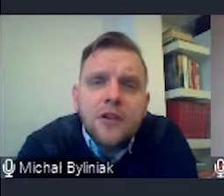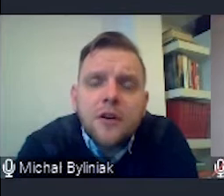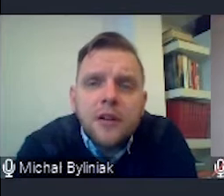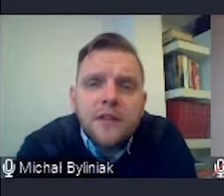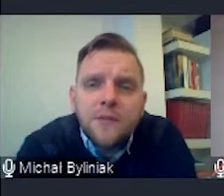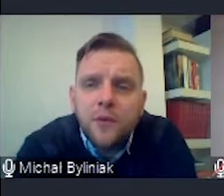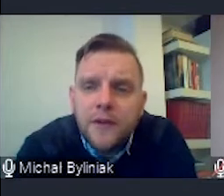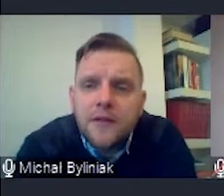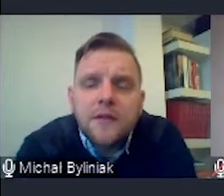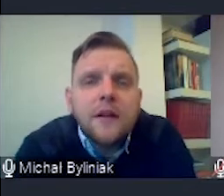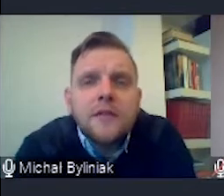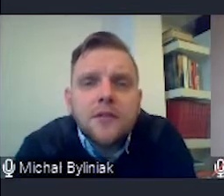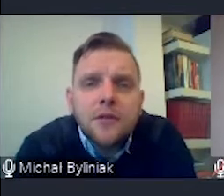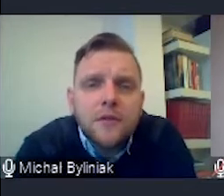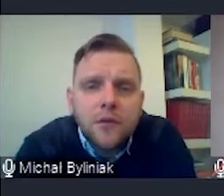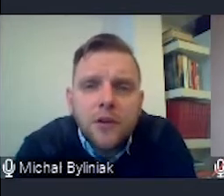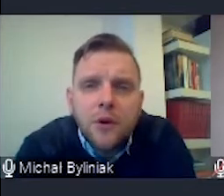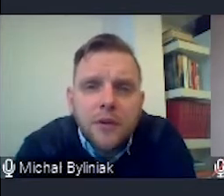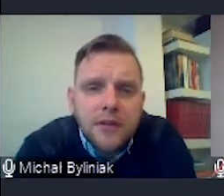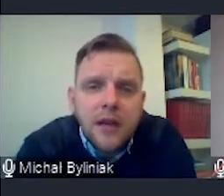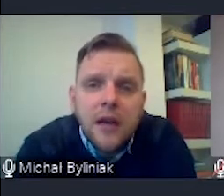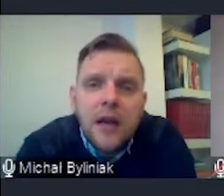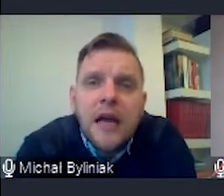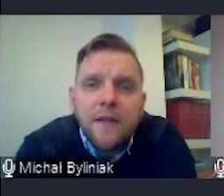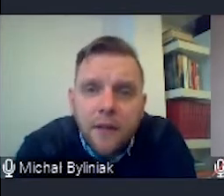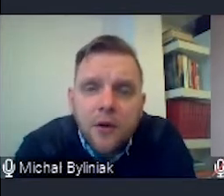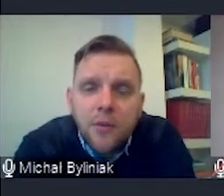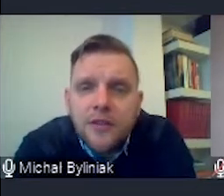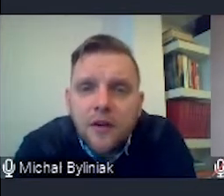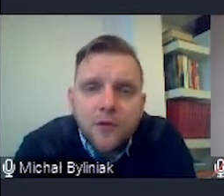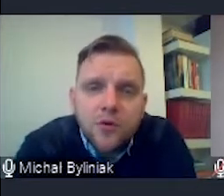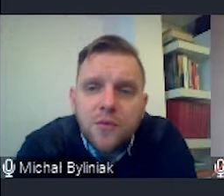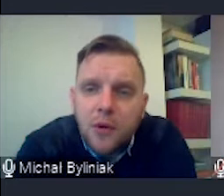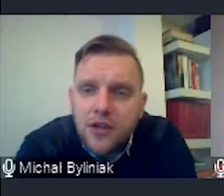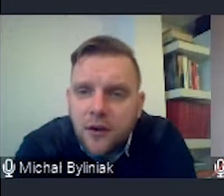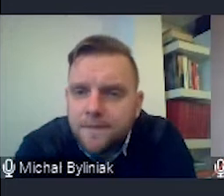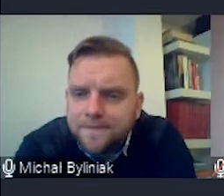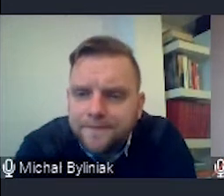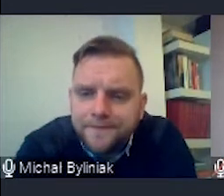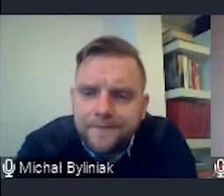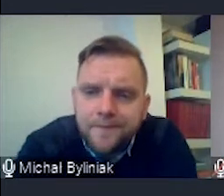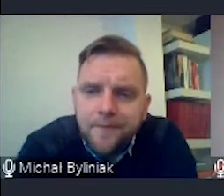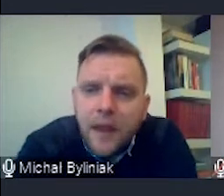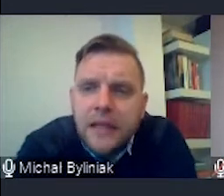że szkolenie jest współfinansowane ze środków Unii Europejskiej z Europejskiego Funduszu Społecznego.